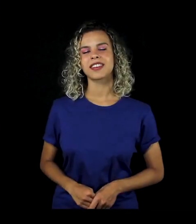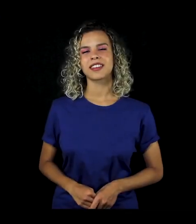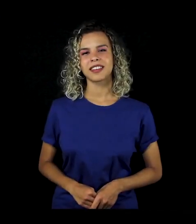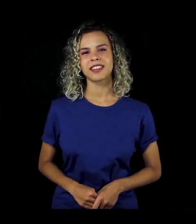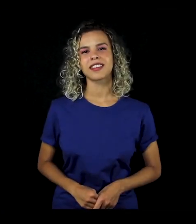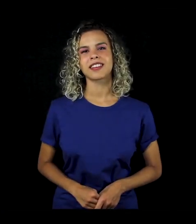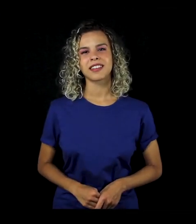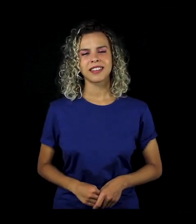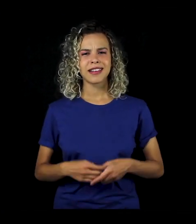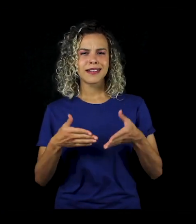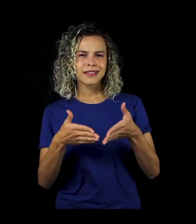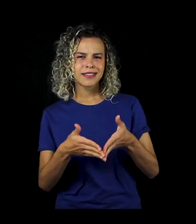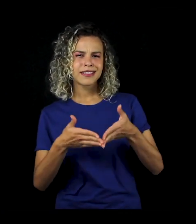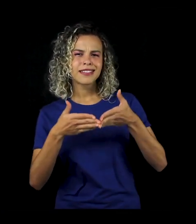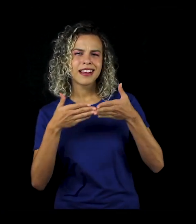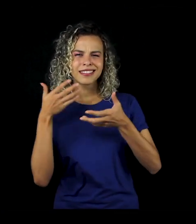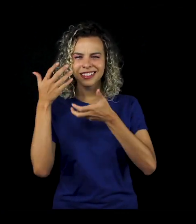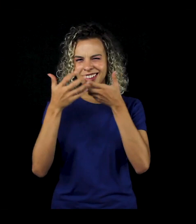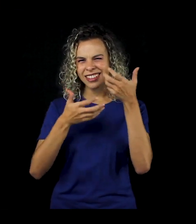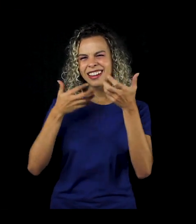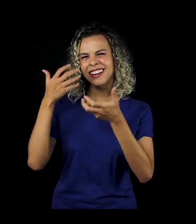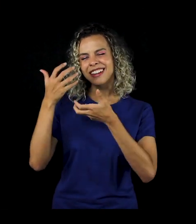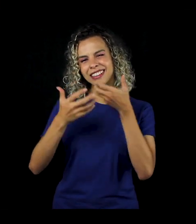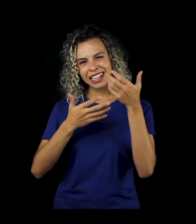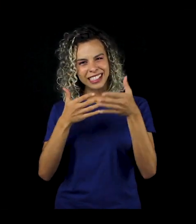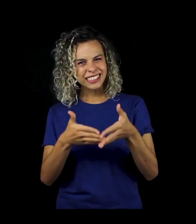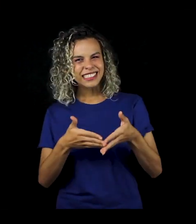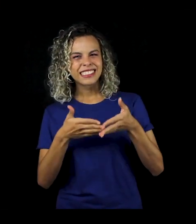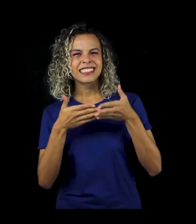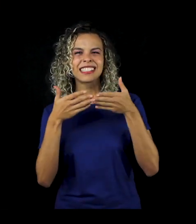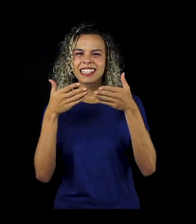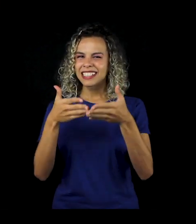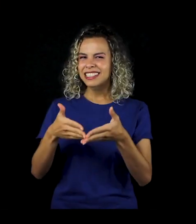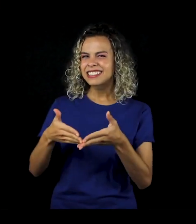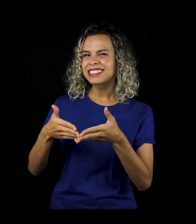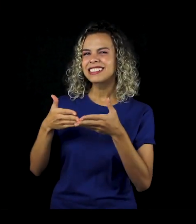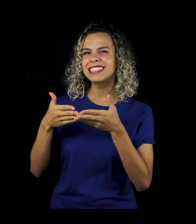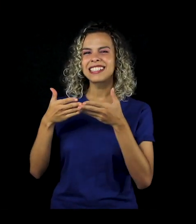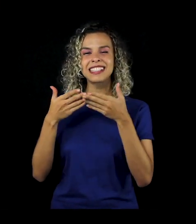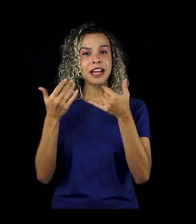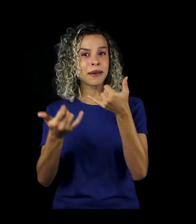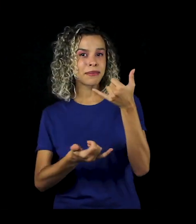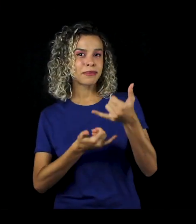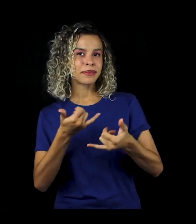Eu peço minha licença Minha licença para brincar